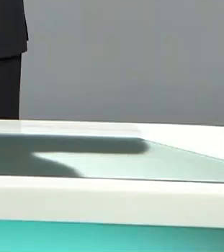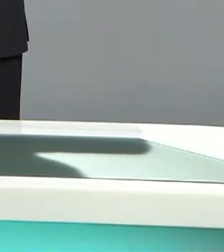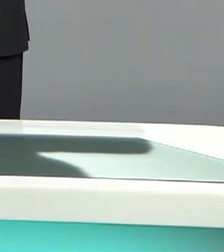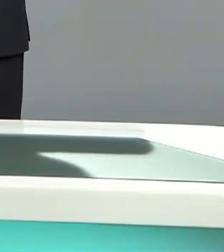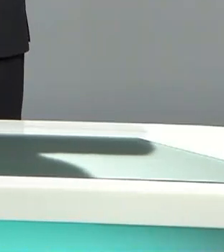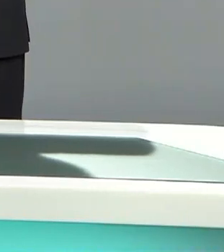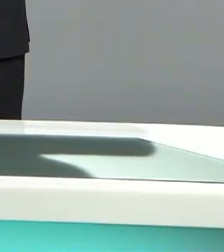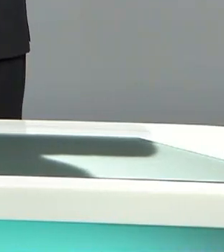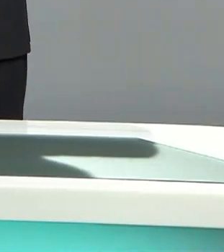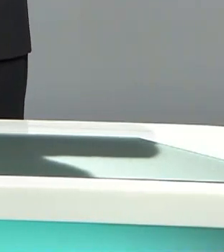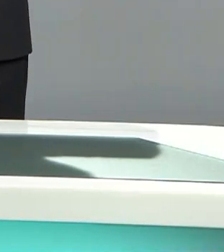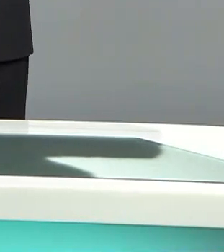(앵커) 여러분, 안녕하십니까?